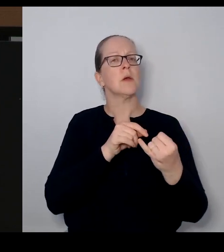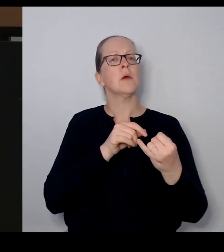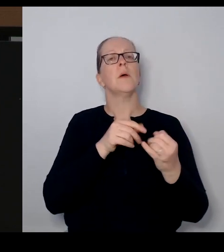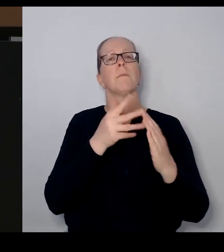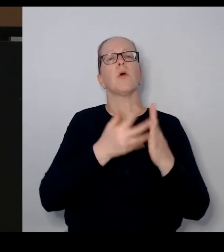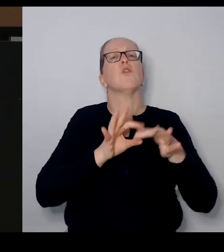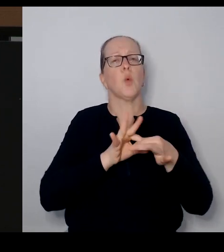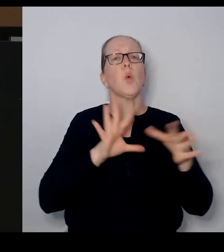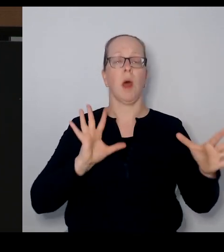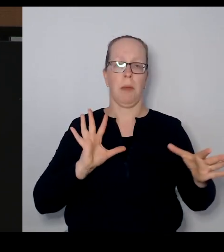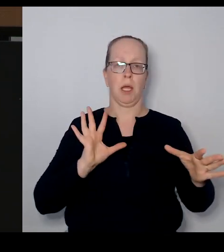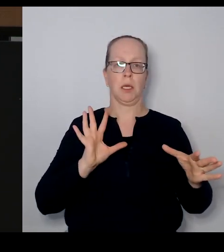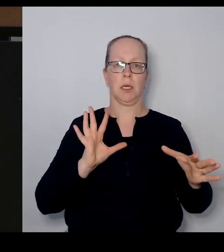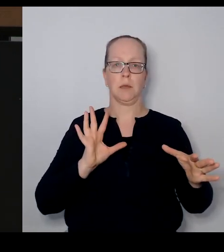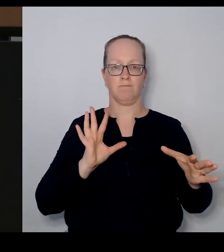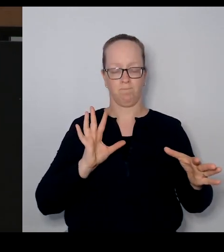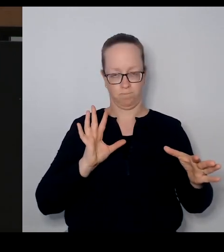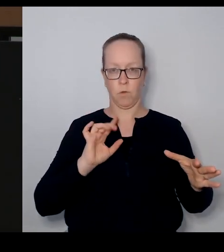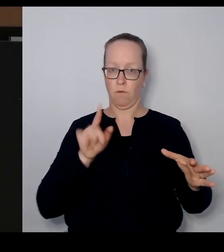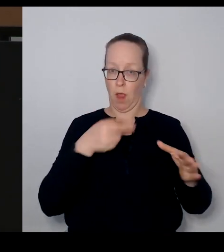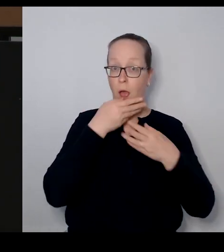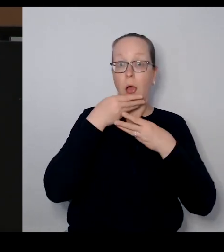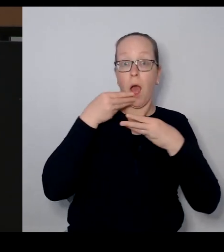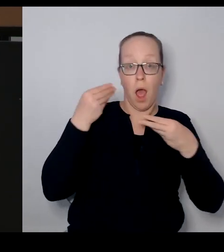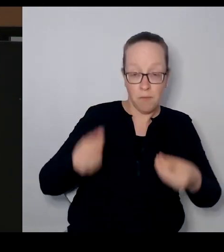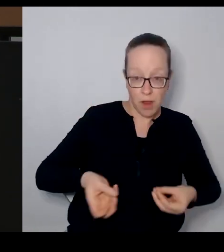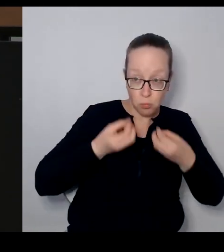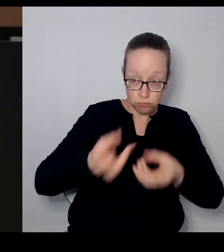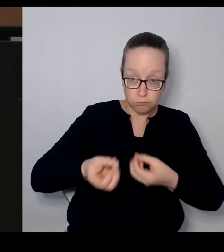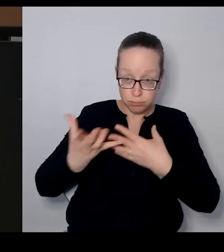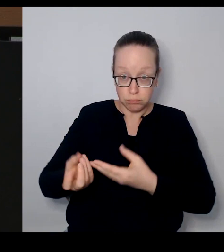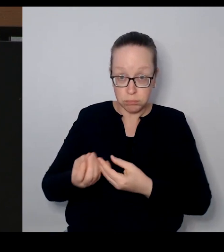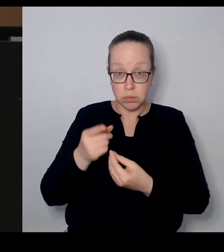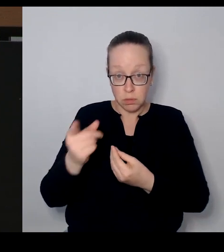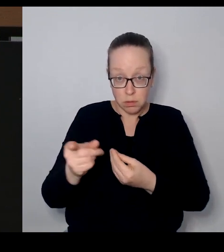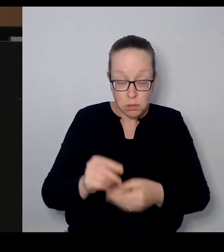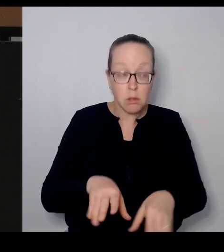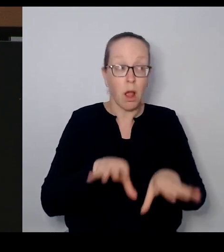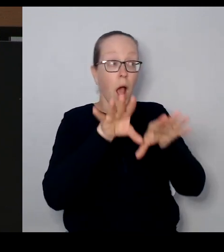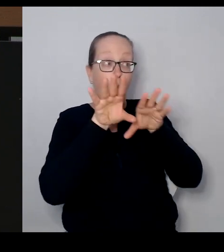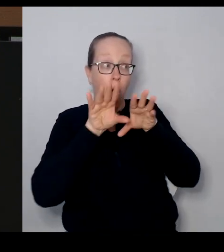Aber es ist auch Aufgabe des Rechnungshofs, unangenehme Ergebnisse auszusprechen Chen.